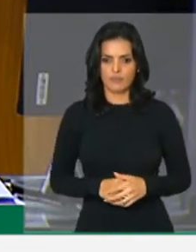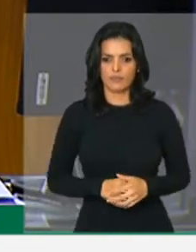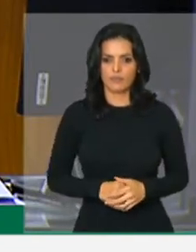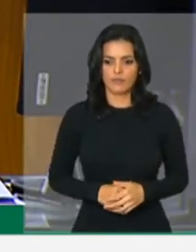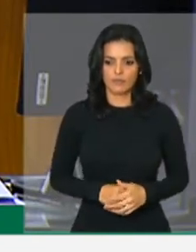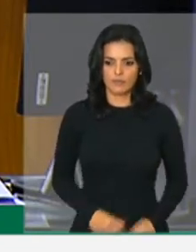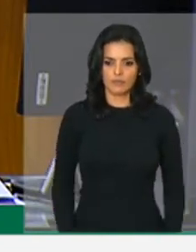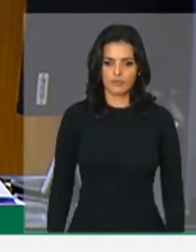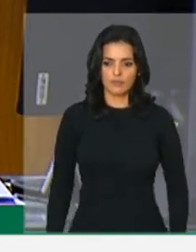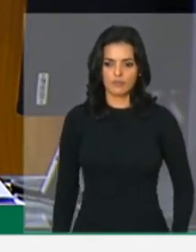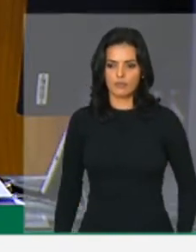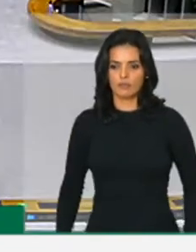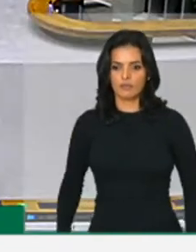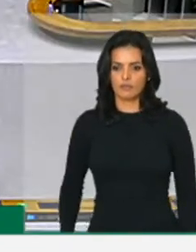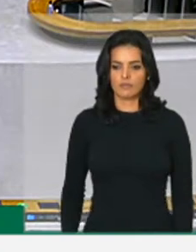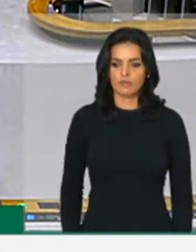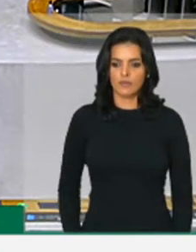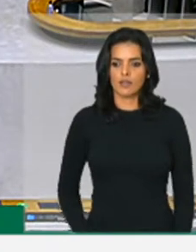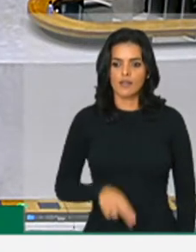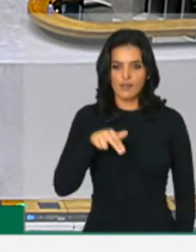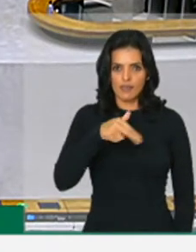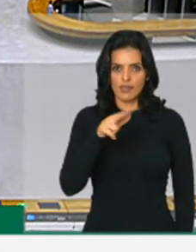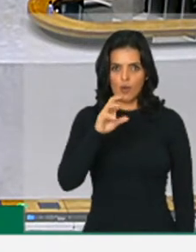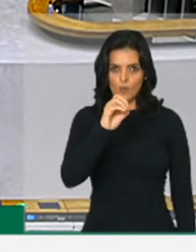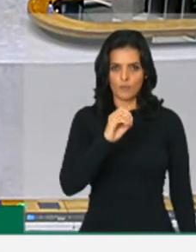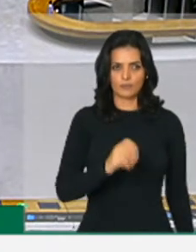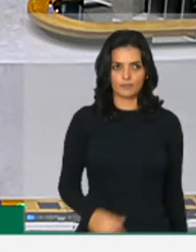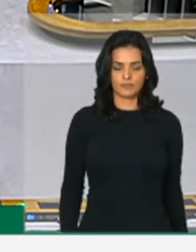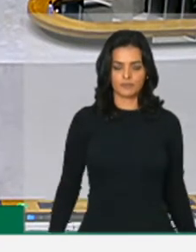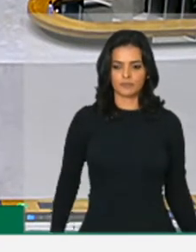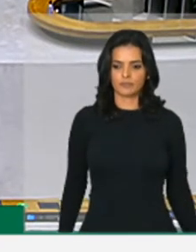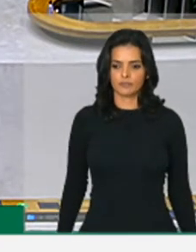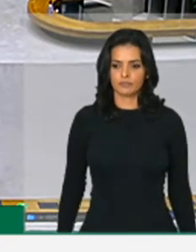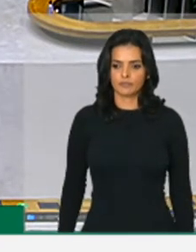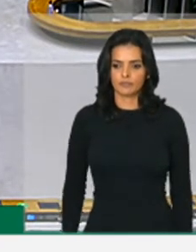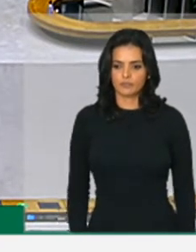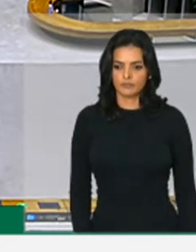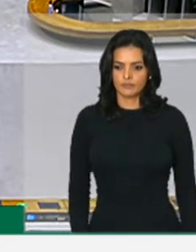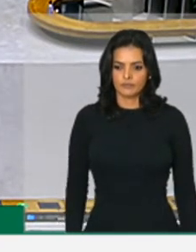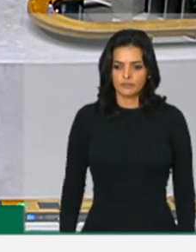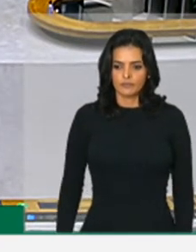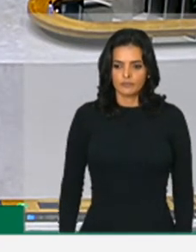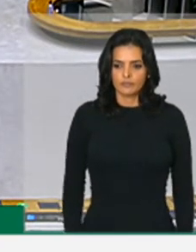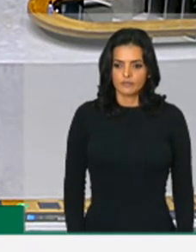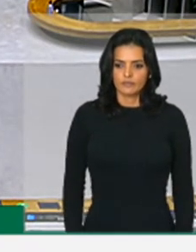[DEPUTADO]: -- [DEPUTADO]: PROGRESSISTAS MUDA PARA NÃO. -- [PRESIDENTE]: PROGRESSISTAS NÃO, COMO